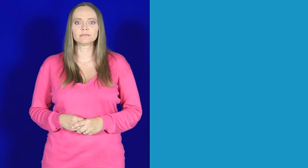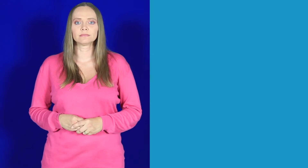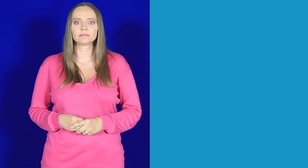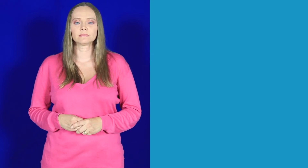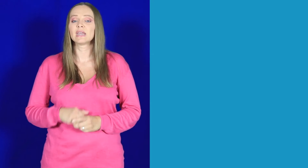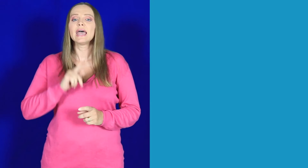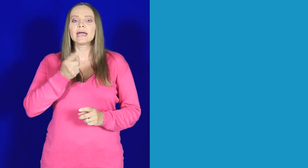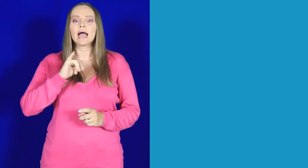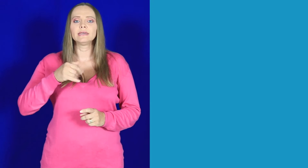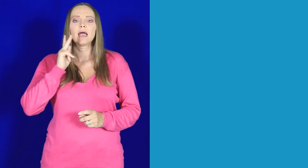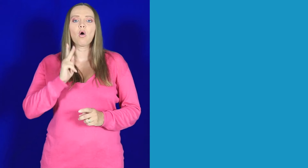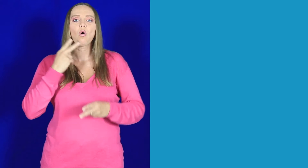Kaj je kolonoskopija?